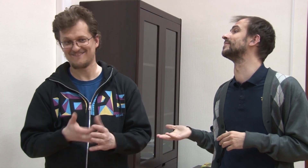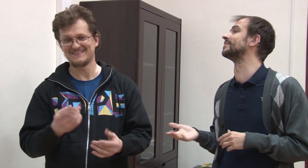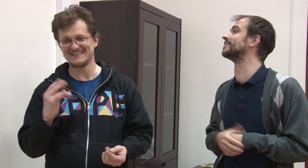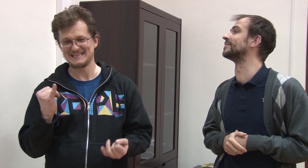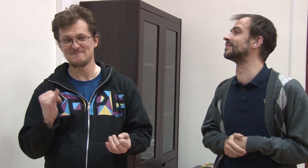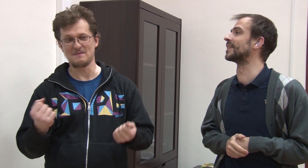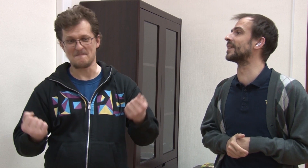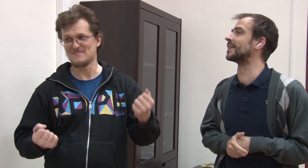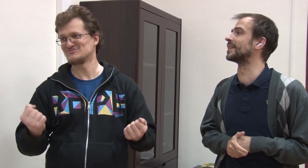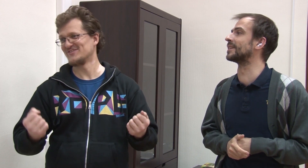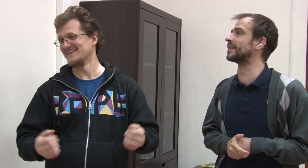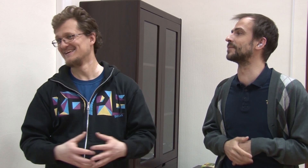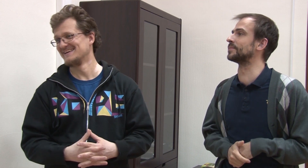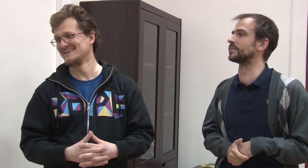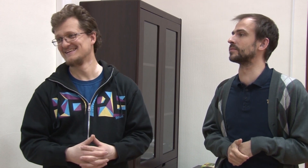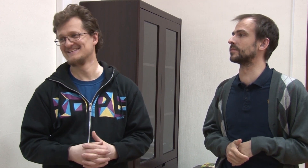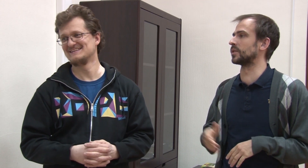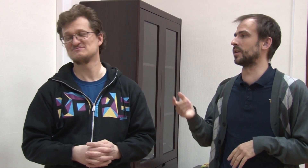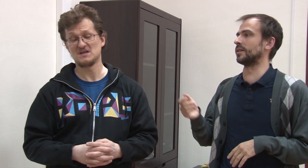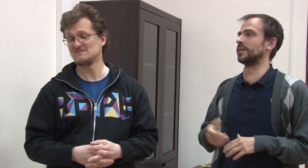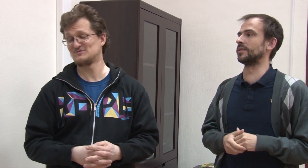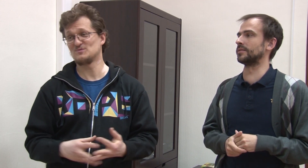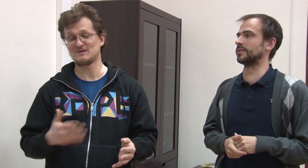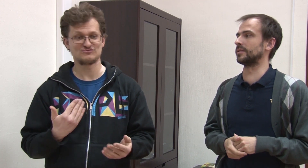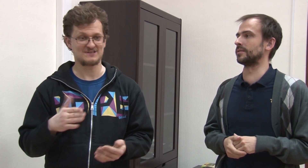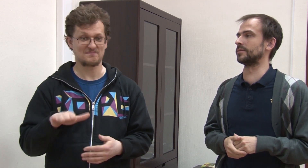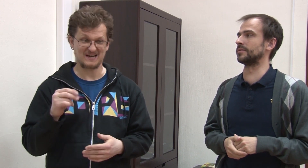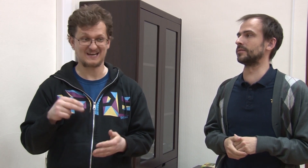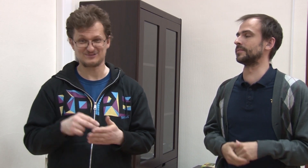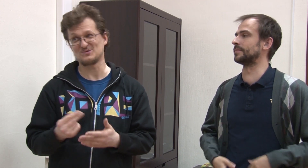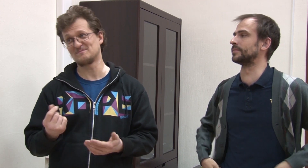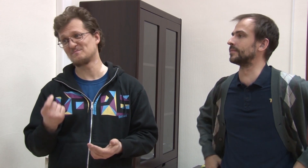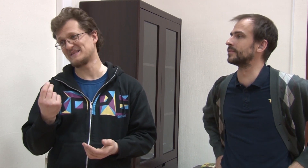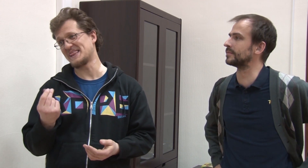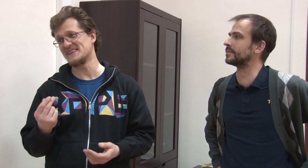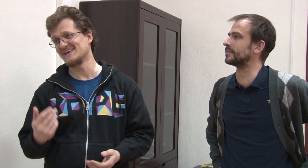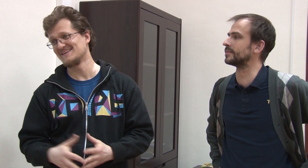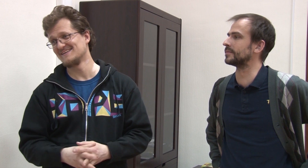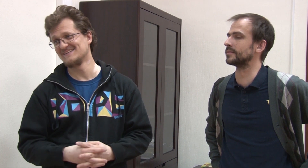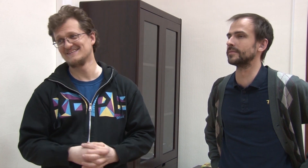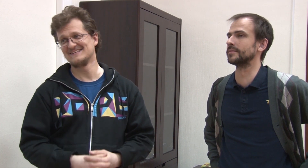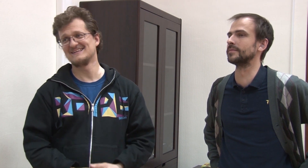Честно, не хватает именно машины… Да, потому что прокат стоит денег.